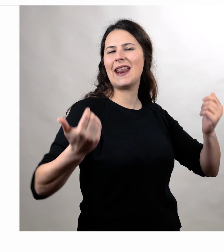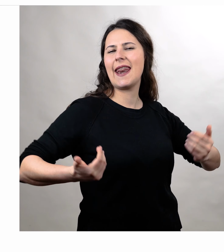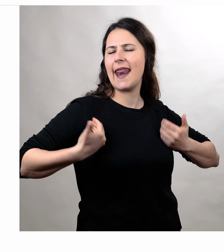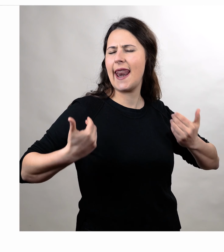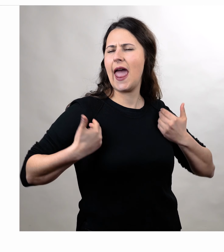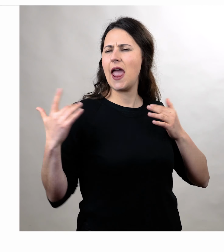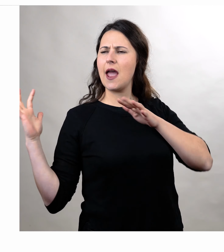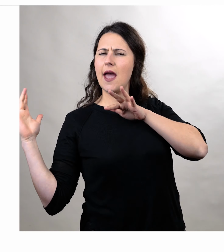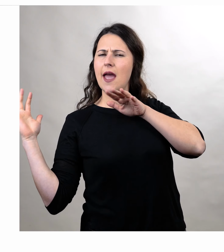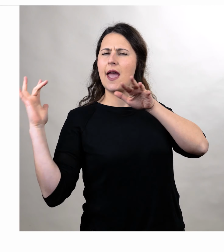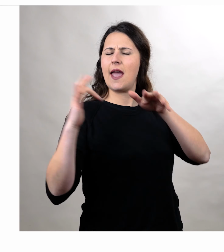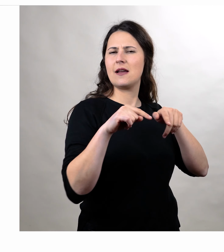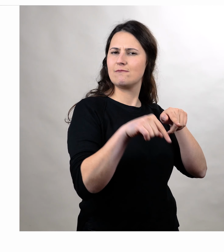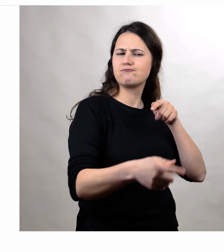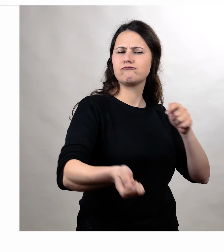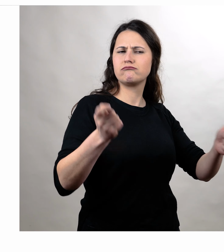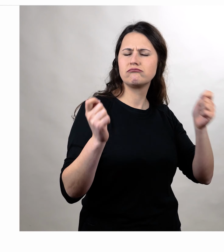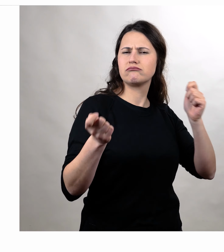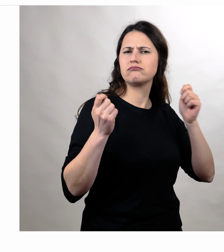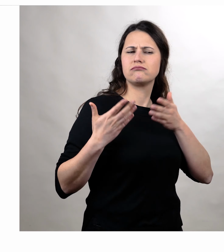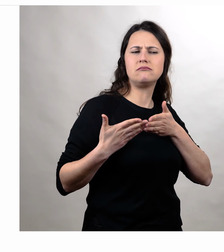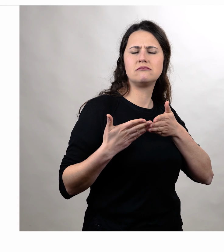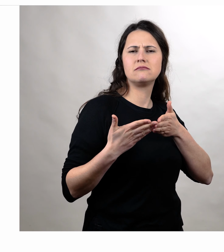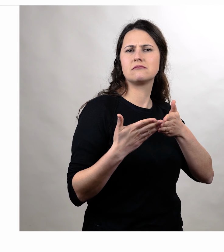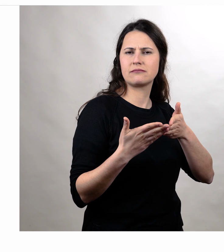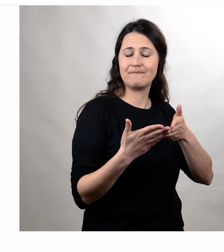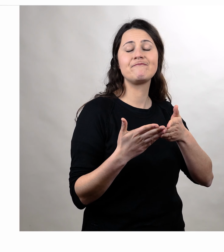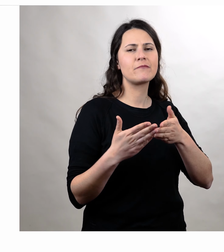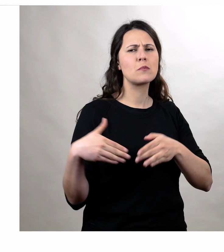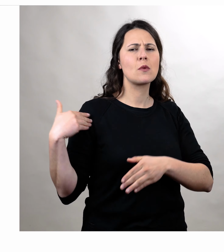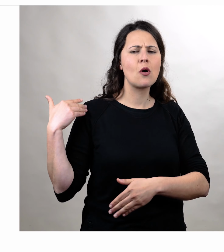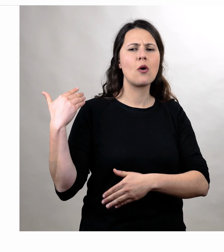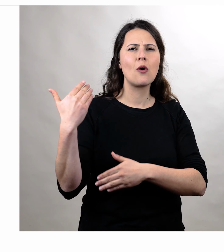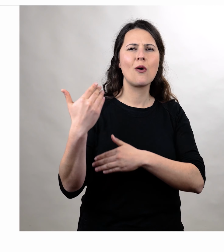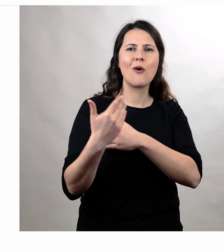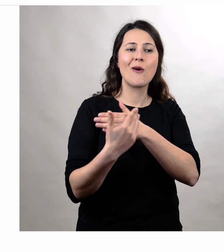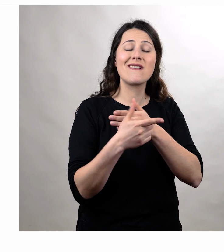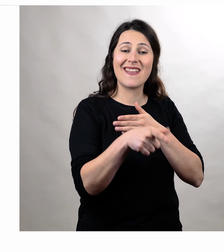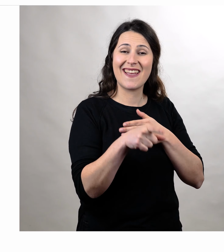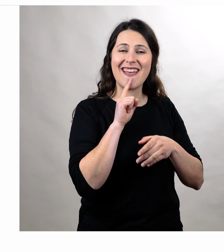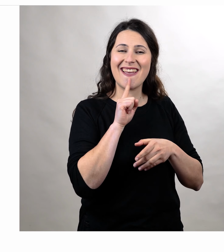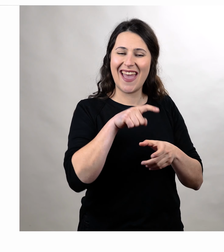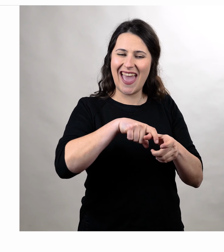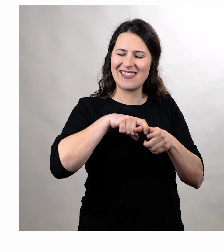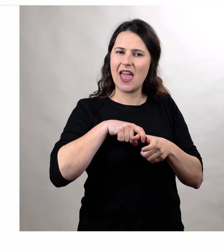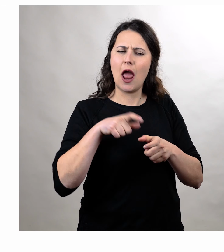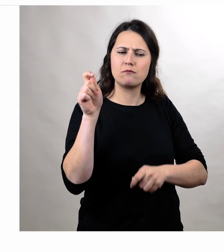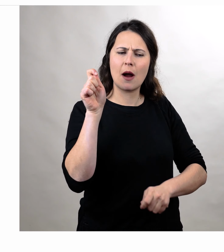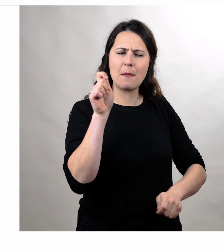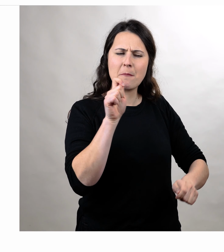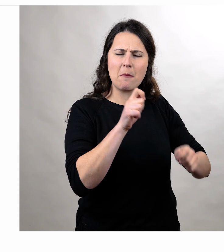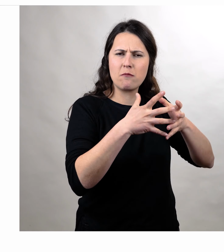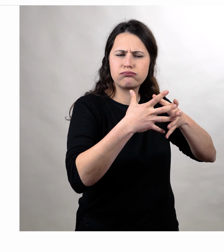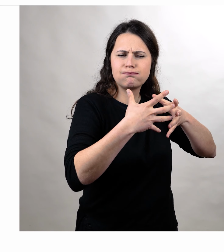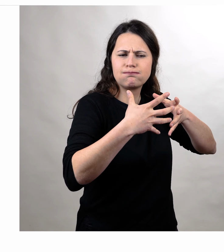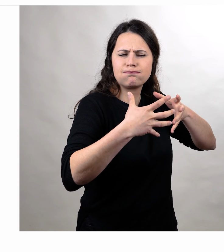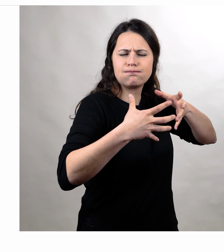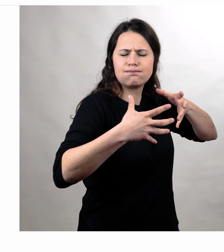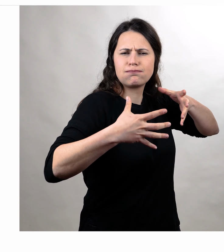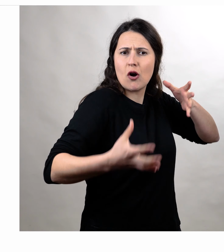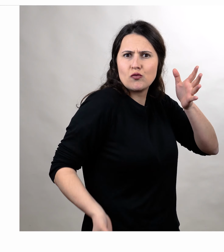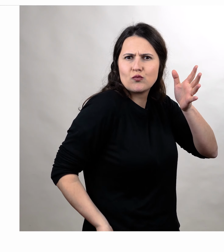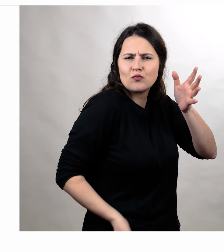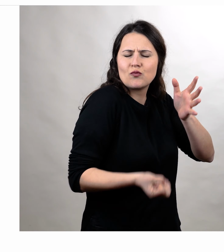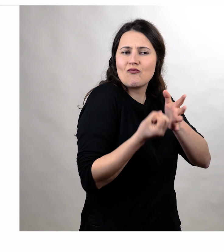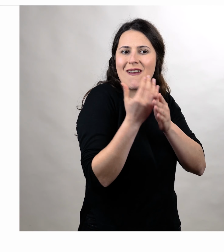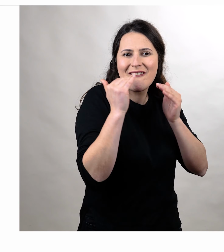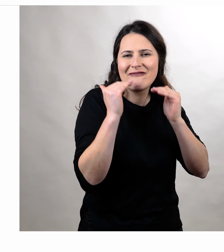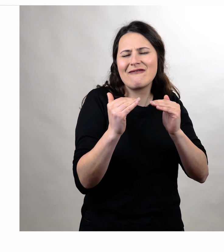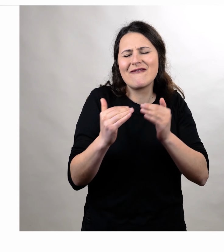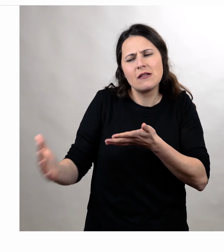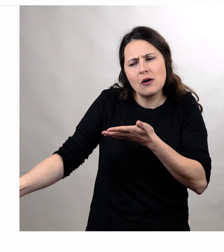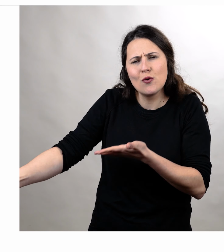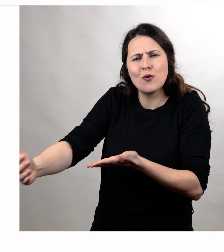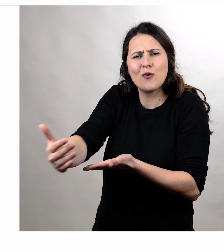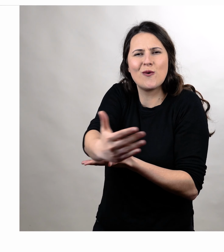Με τα χρόνια, η εταιρεία κατασκεύασε μεγάλα και σύγχρονα πλοία, τα οποία εξακολουθούν να είναι κερδοφόρα.